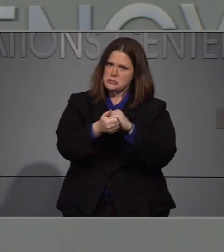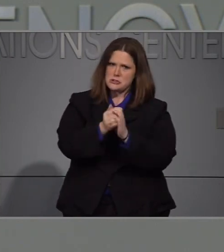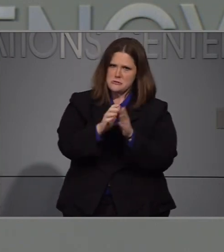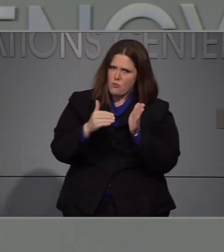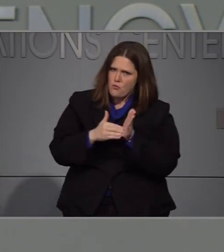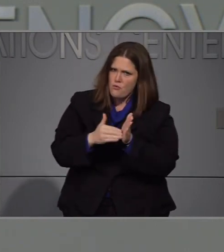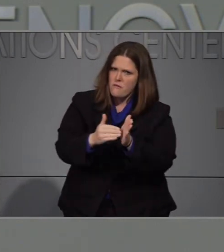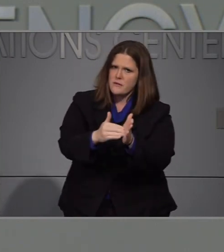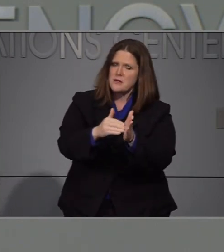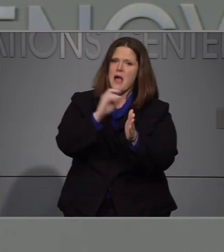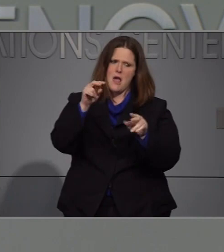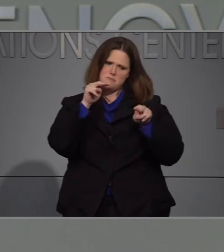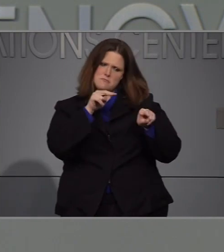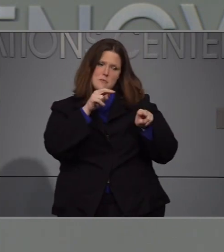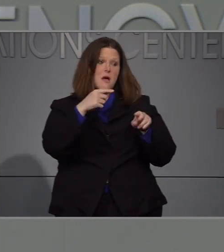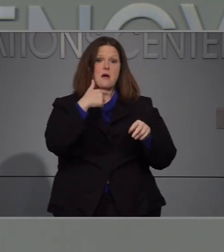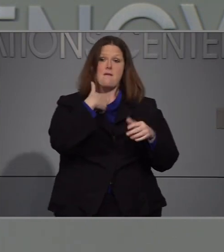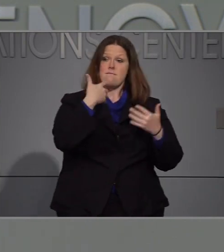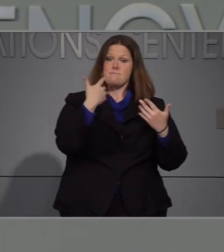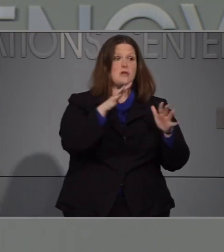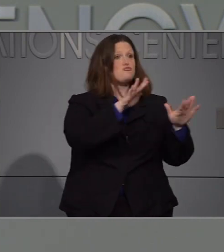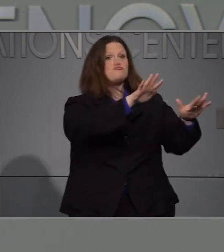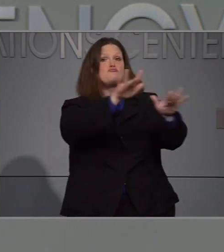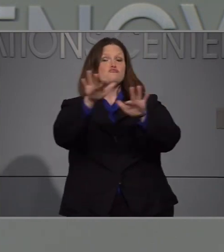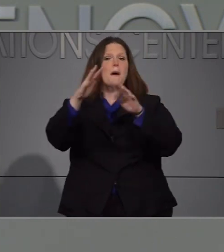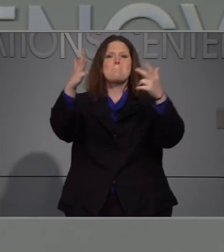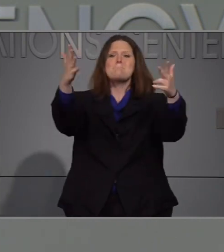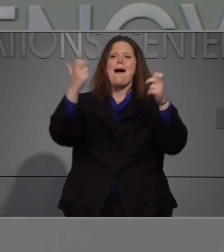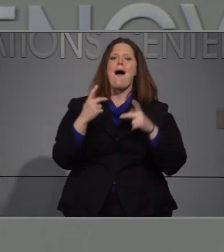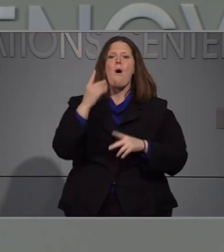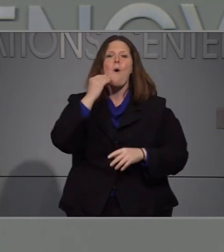también lavarse las manos tiene que estar al pendiente y están monitoreando sus síntomas,